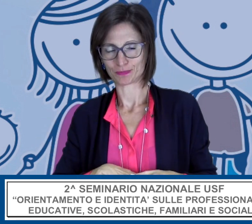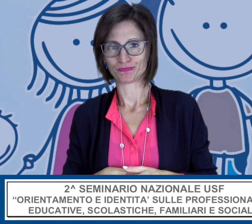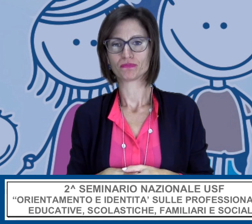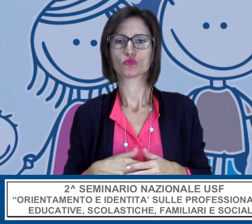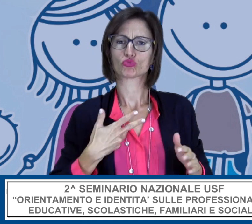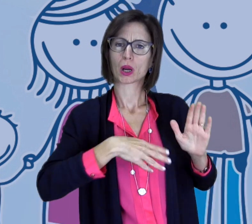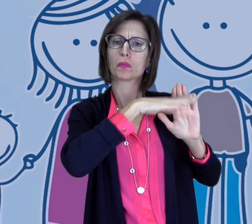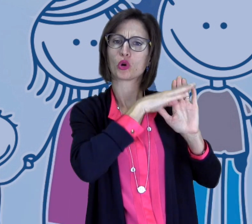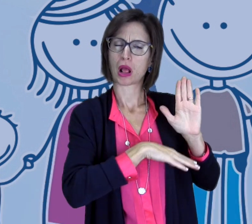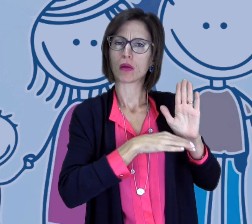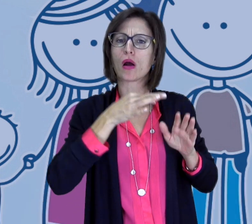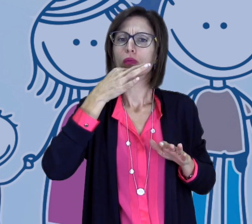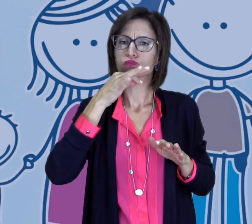Possono vedere i vari interventi